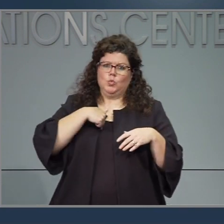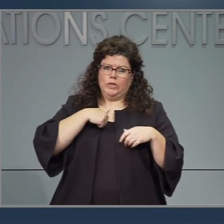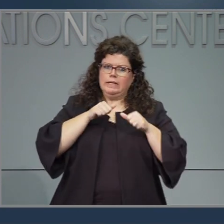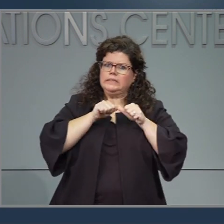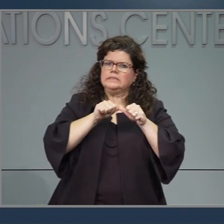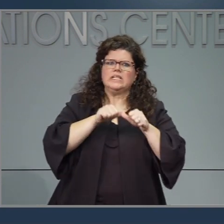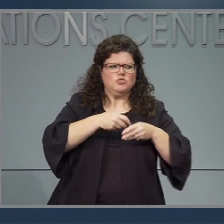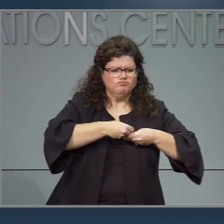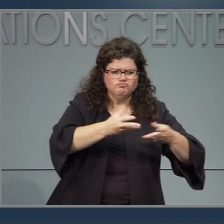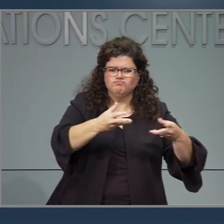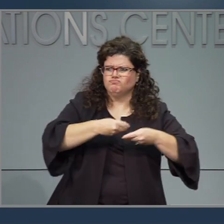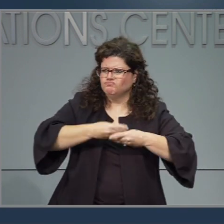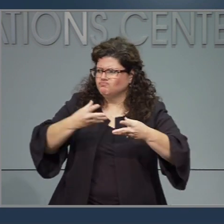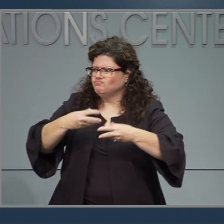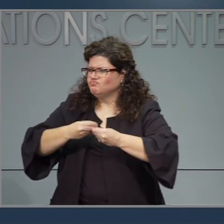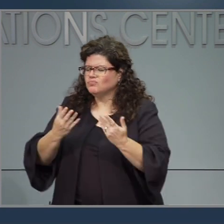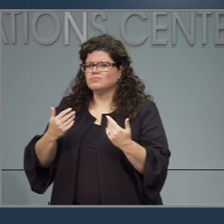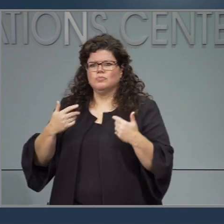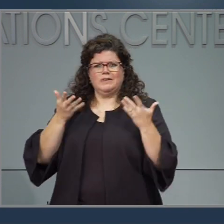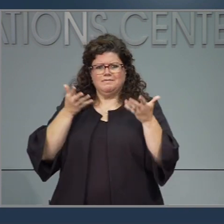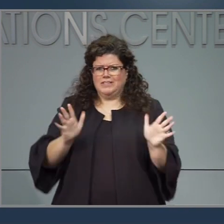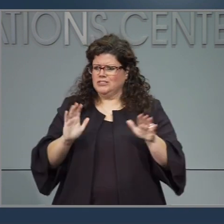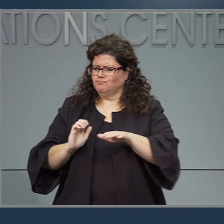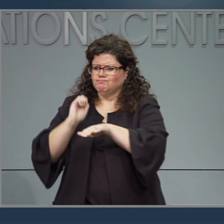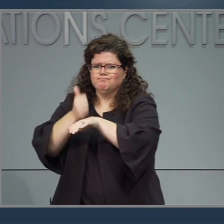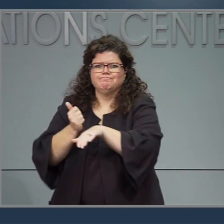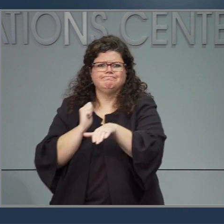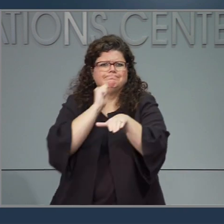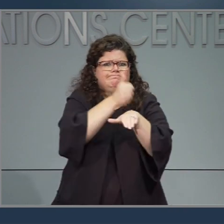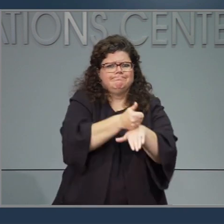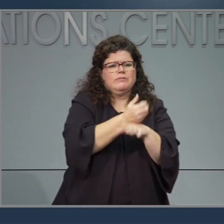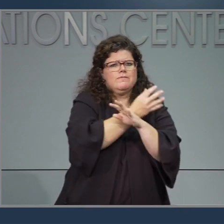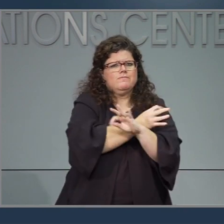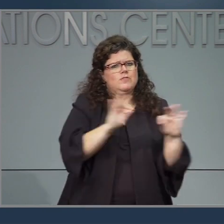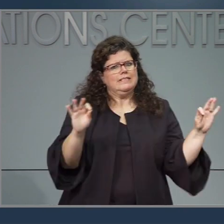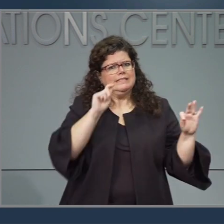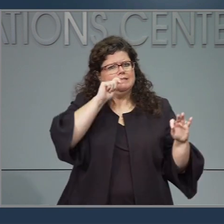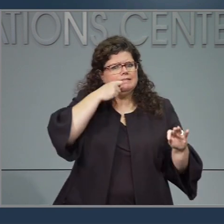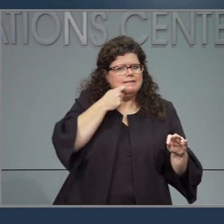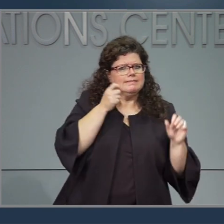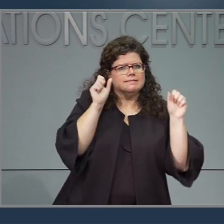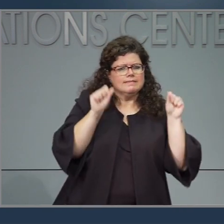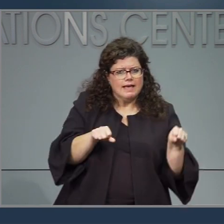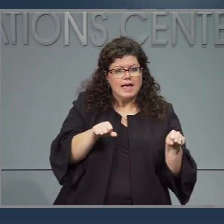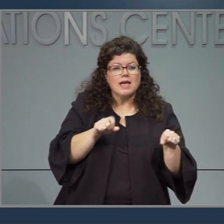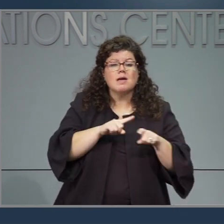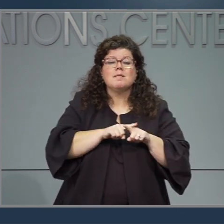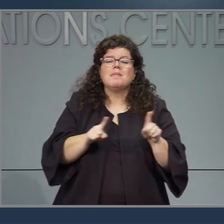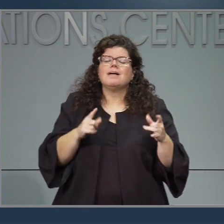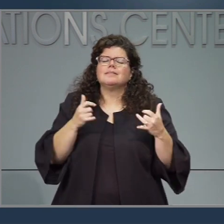rápido. Y seguiremos teniendo eventos para hacerse pruebas gratis en octubre. Sin embargo, queremos hacer más pruebas